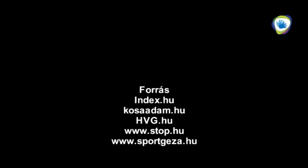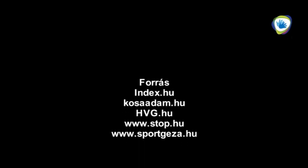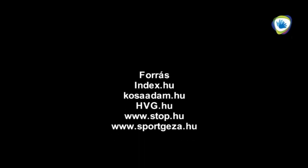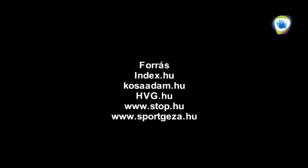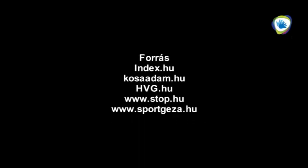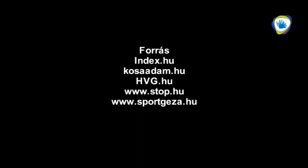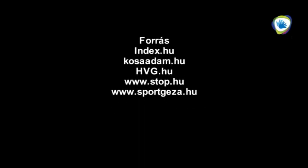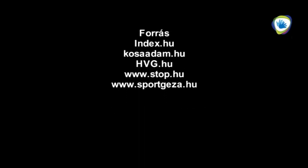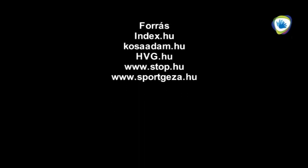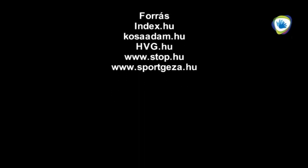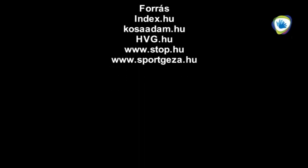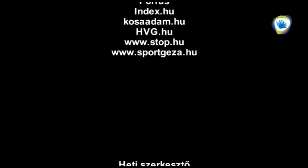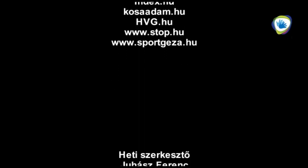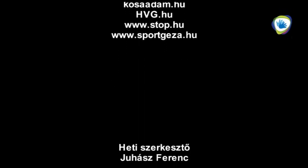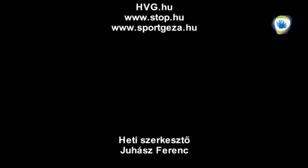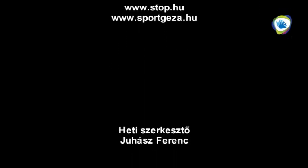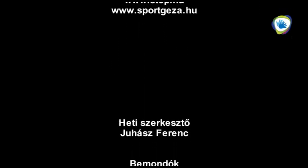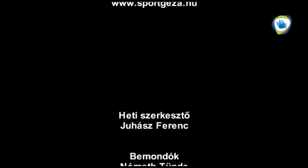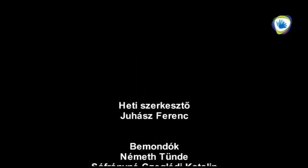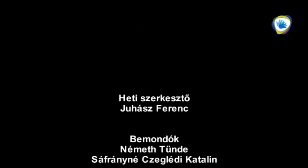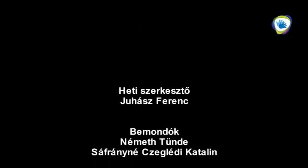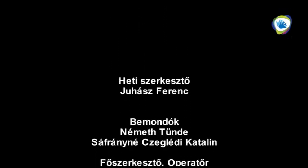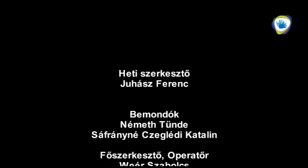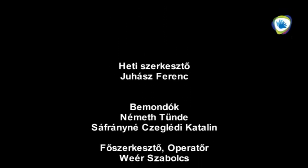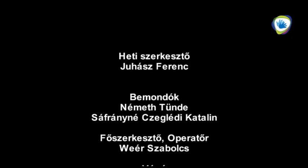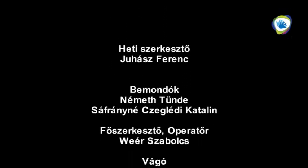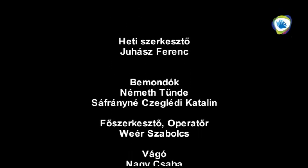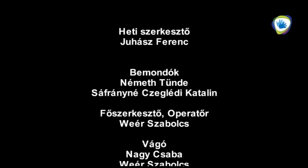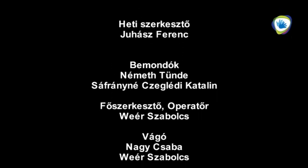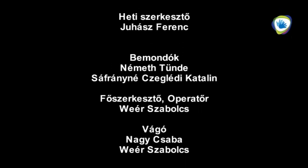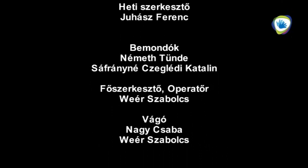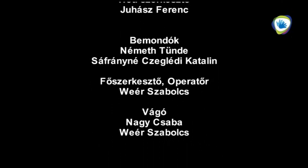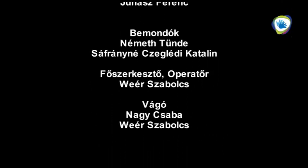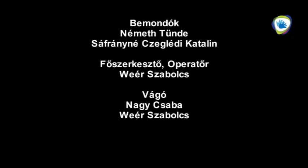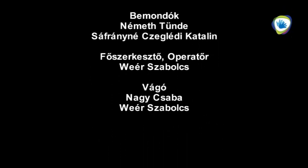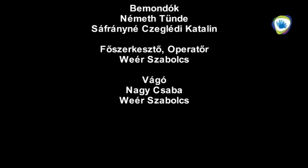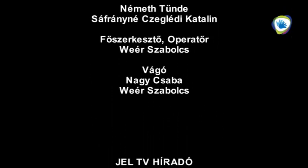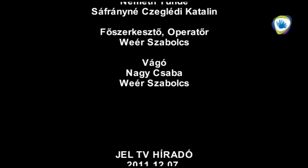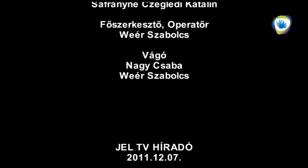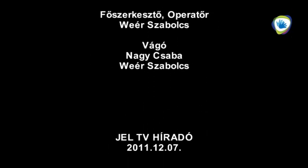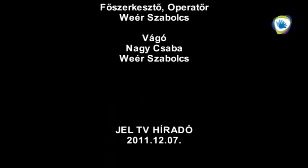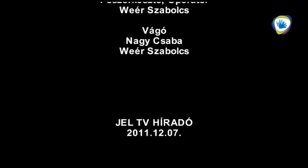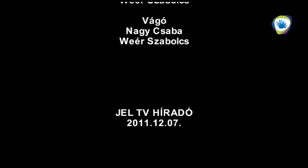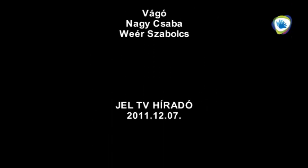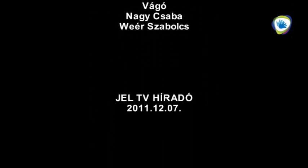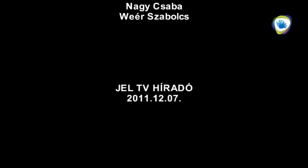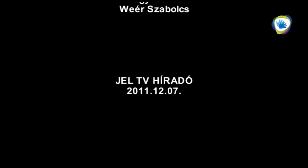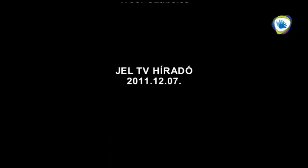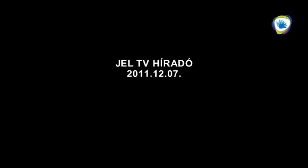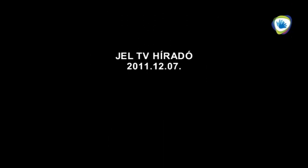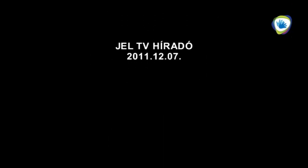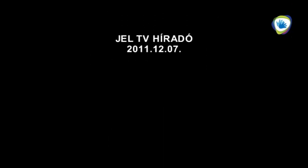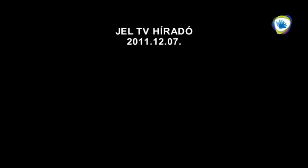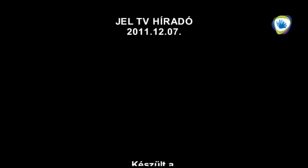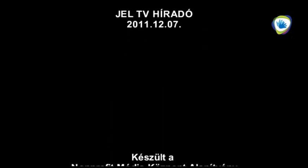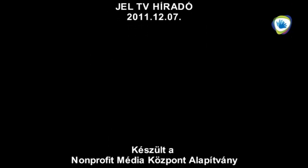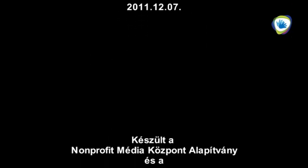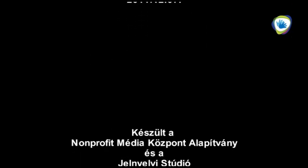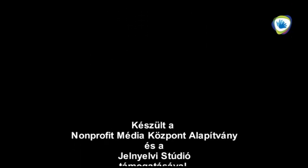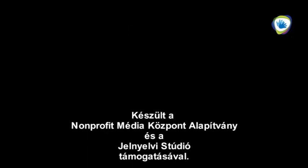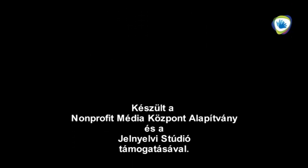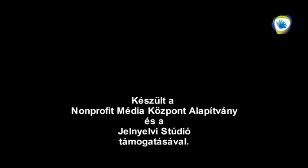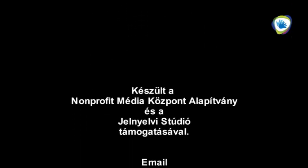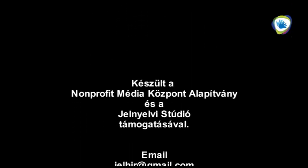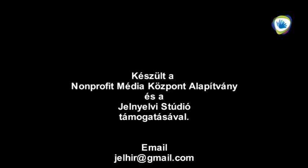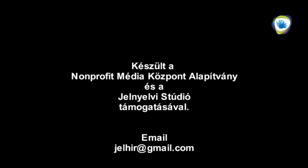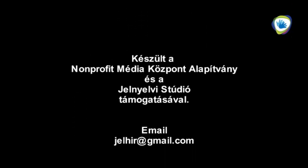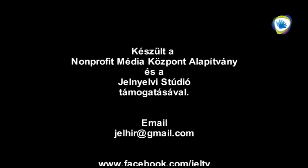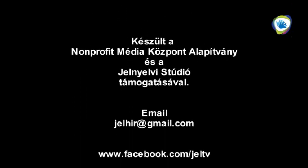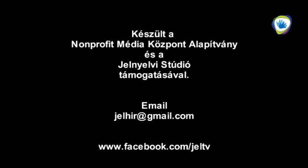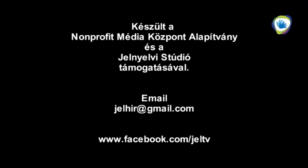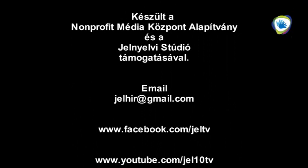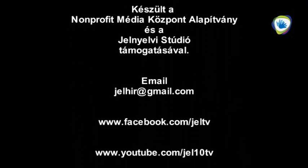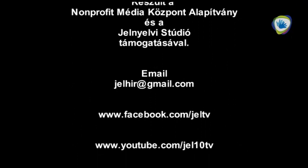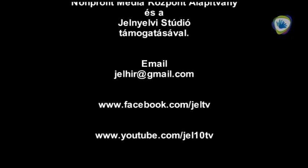Felirat: N. Kiss Orsolya, Nagy Csaba